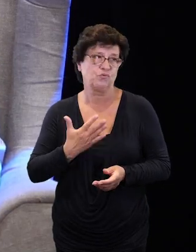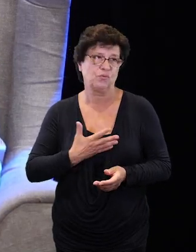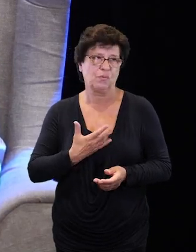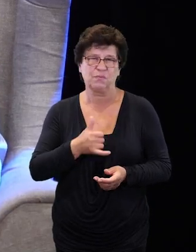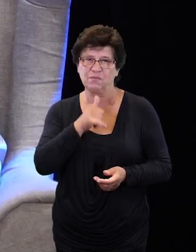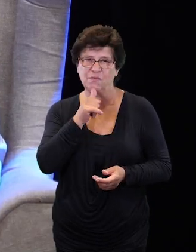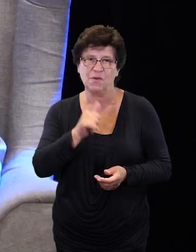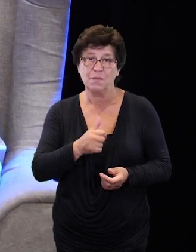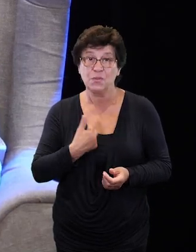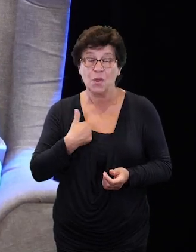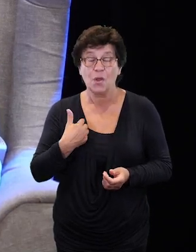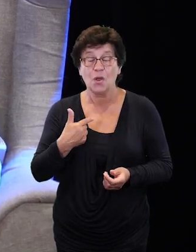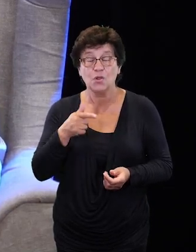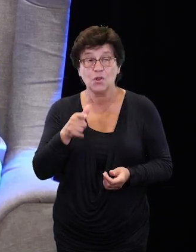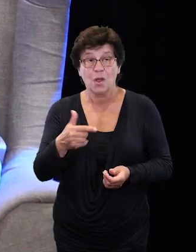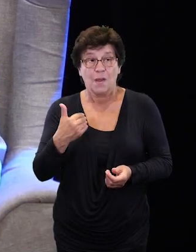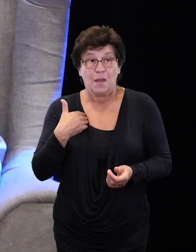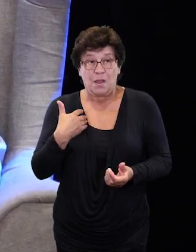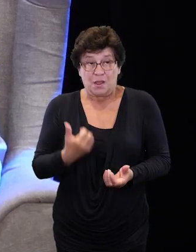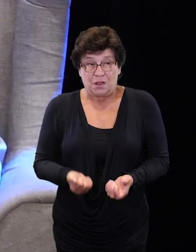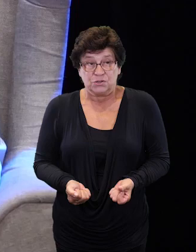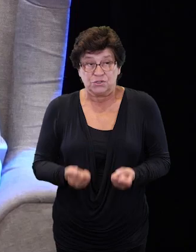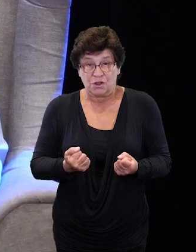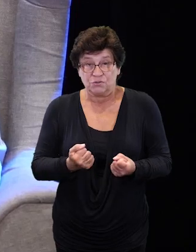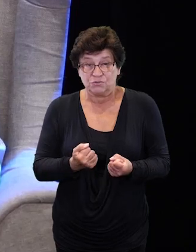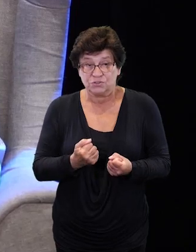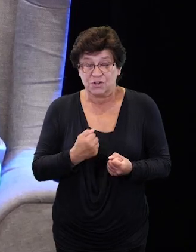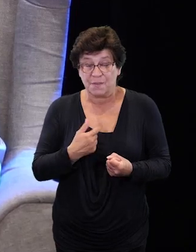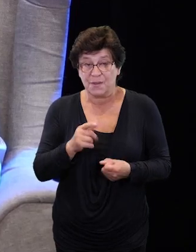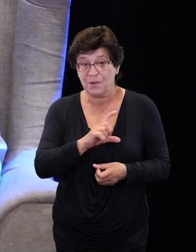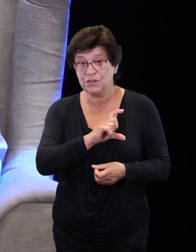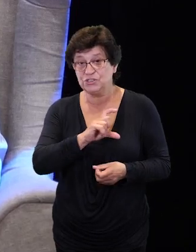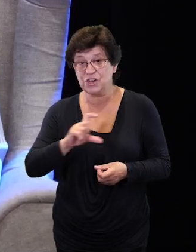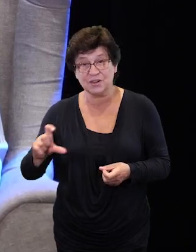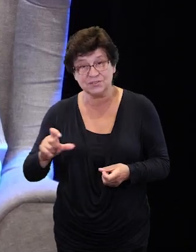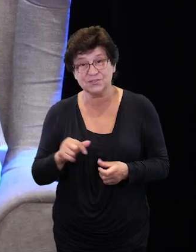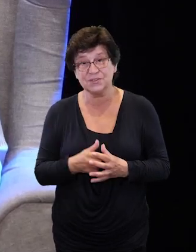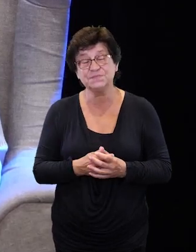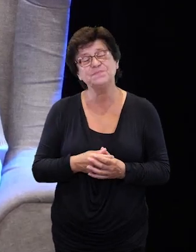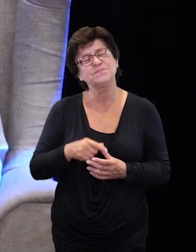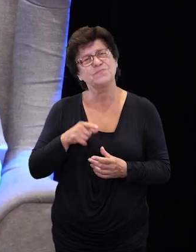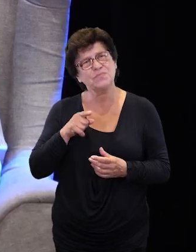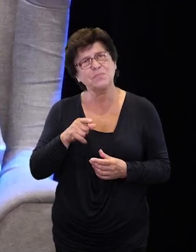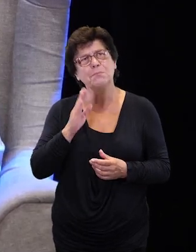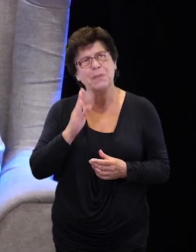Ciężkie czasy. I to będą ciężkie jeszcze konsekwencje tego. Ale to zupełnie inny temat.